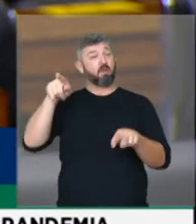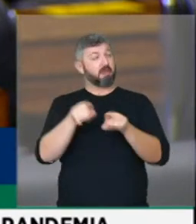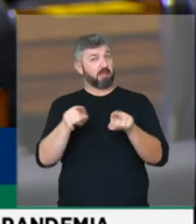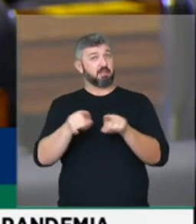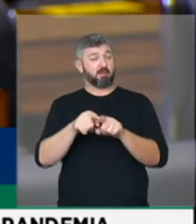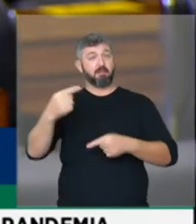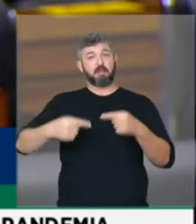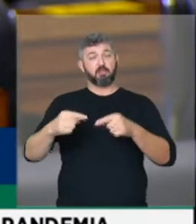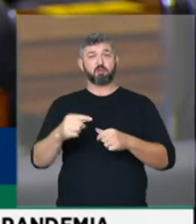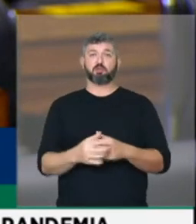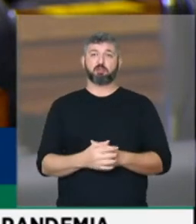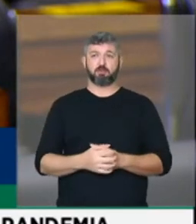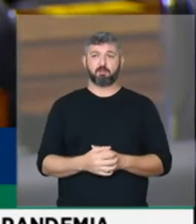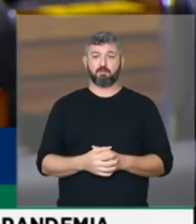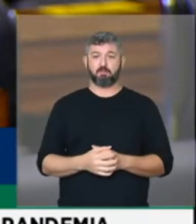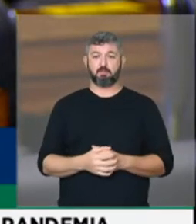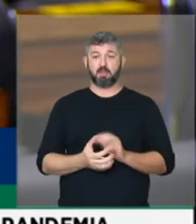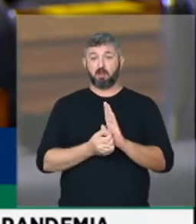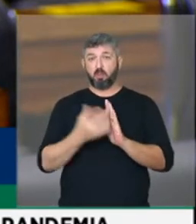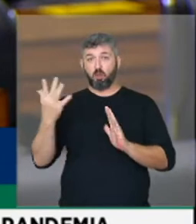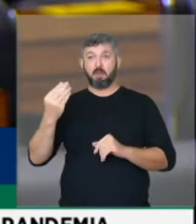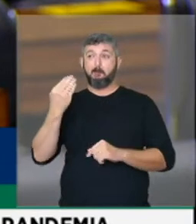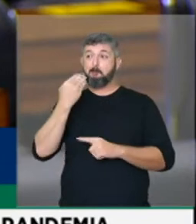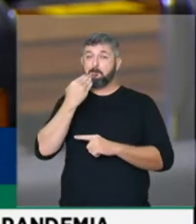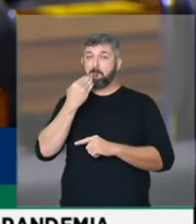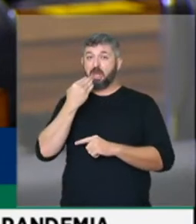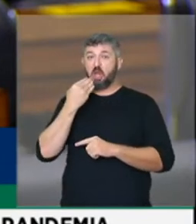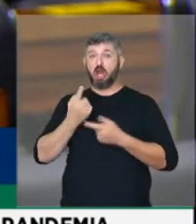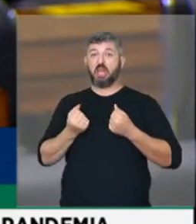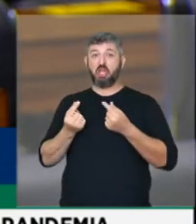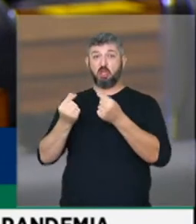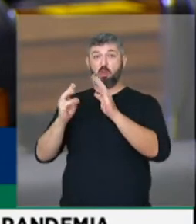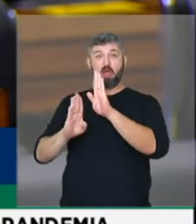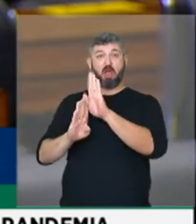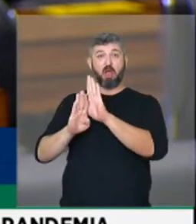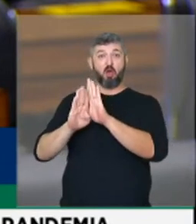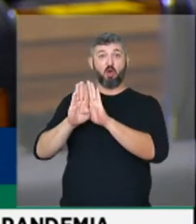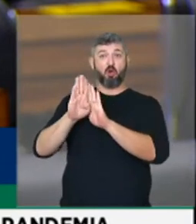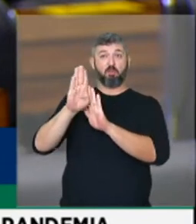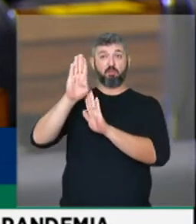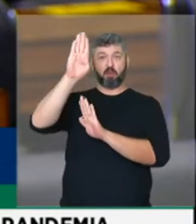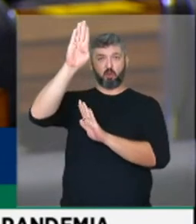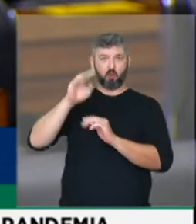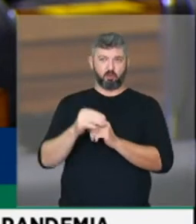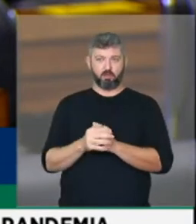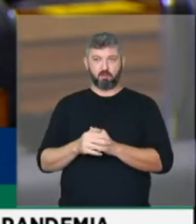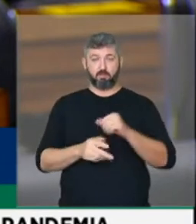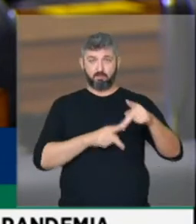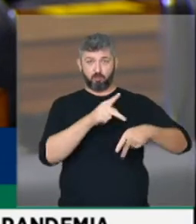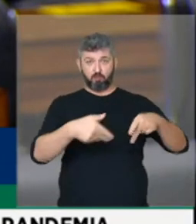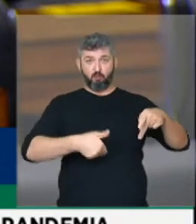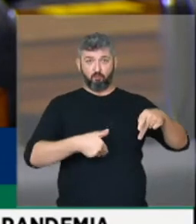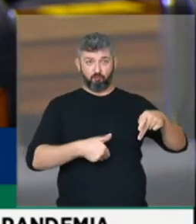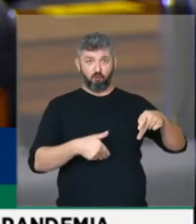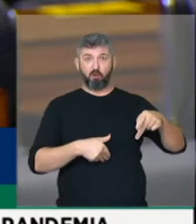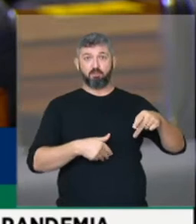NÚMERO DE BILIONÁRIOS AUMENTOU NESTE QUADRO DE DESIGUALDADE, DEPUTADO ARTHUR LIRA, PRESIDENTE DESSA CASA, O TRAGÉDIA, A NOSSA POPULAÇÃO COM FOME É DUAS VEZES E MEIA A POPULAÇÃO DA ARGENTINA. É